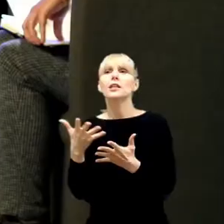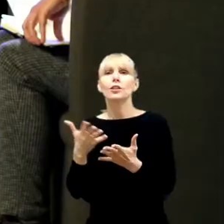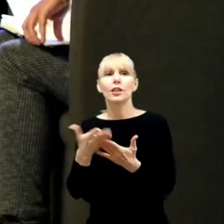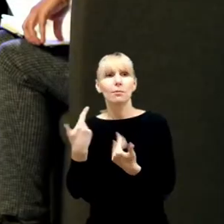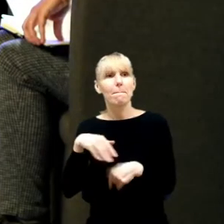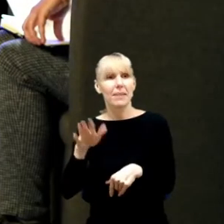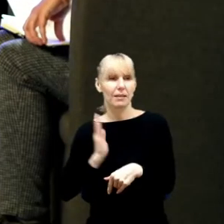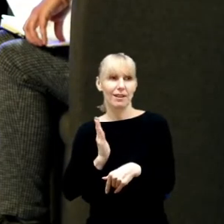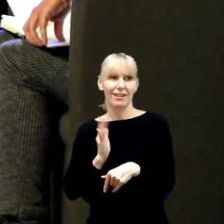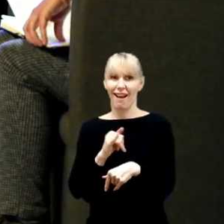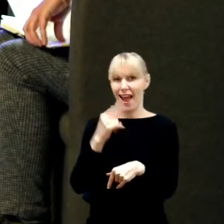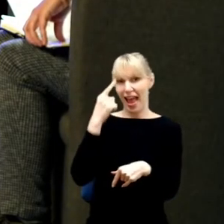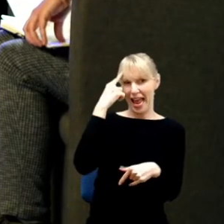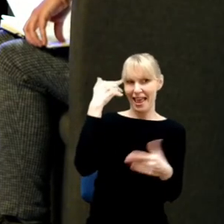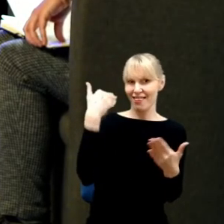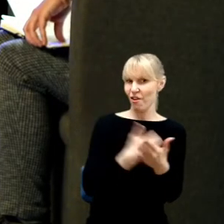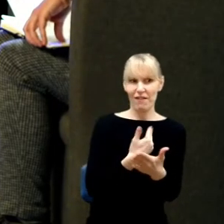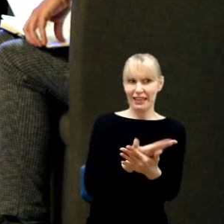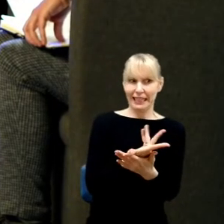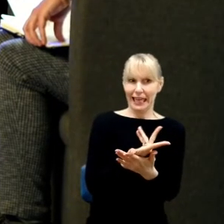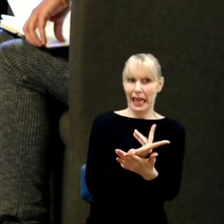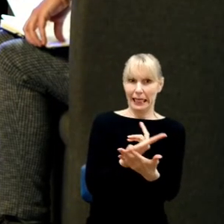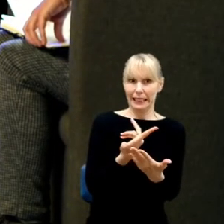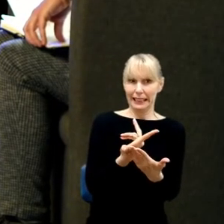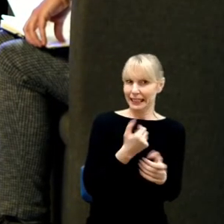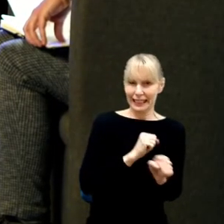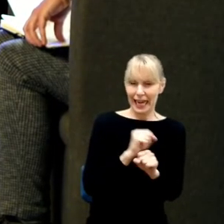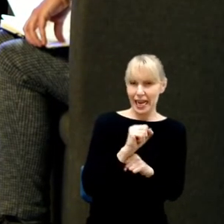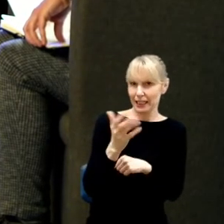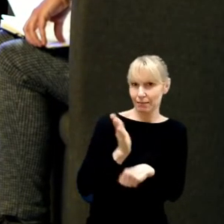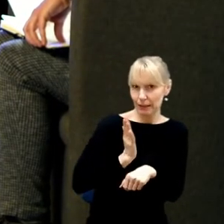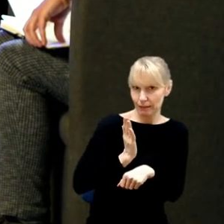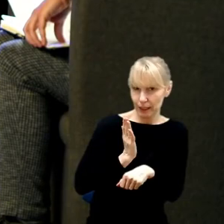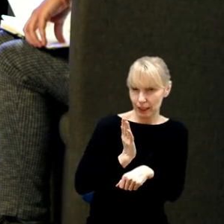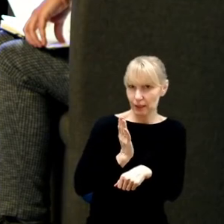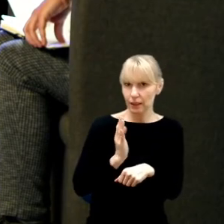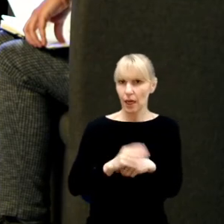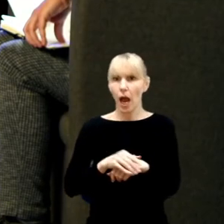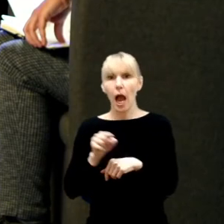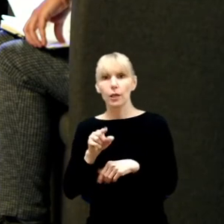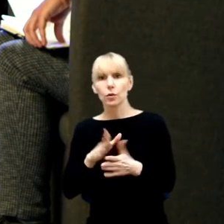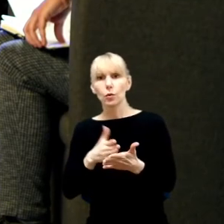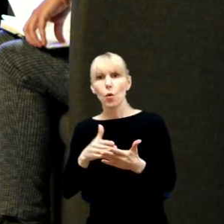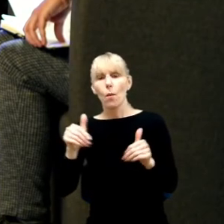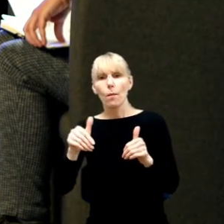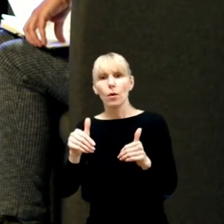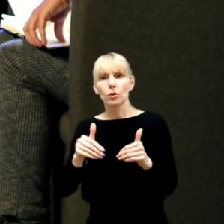A tu mamy zawsze trochę inne cele, możemy łączyć i funkcję i zabudowę nową ze starą